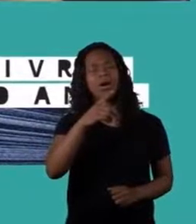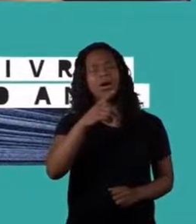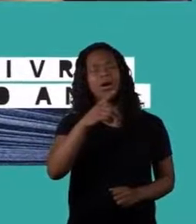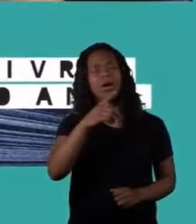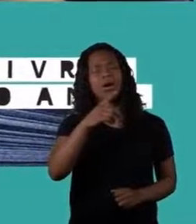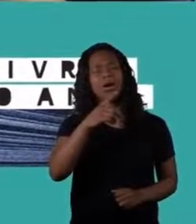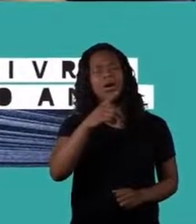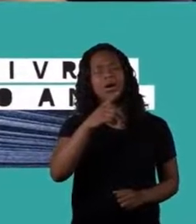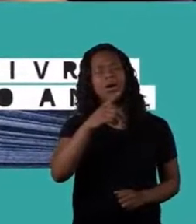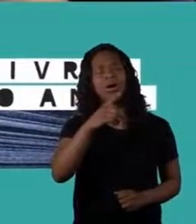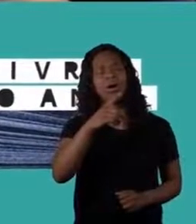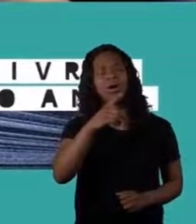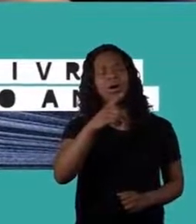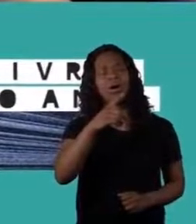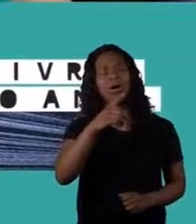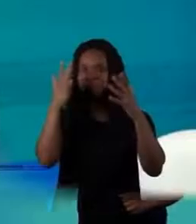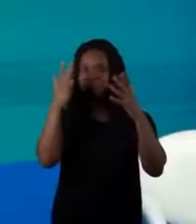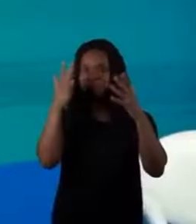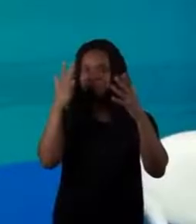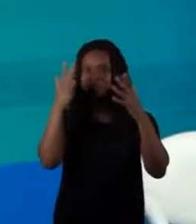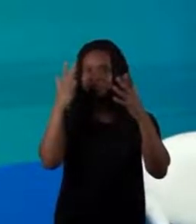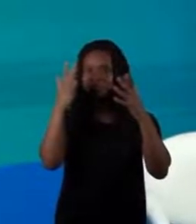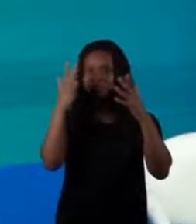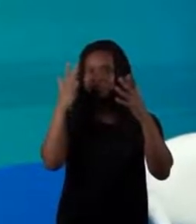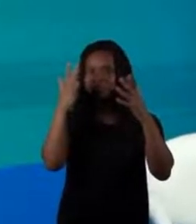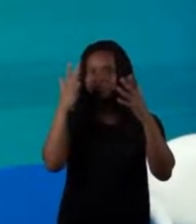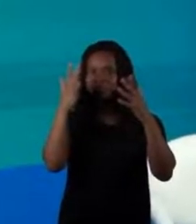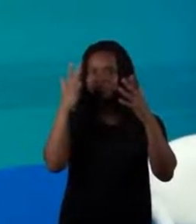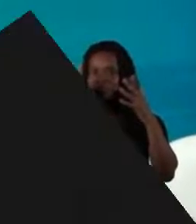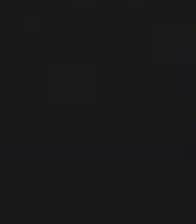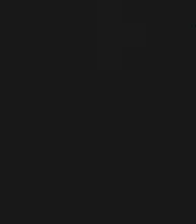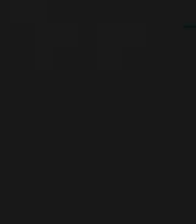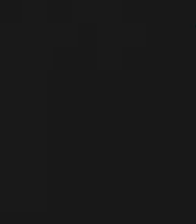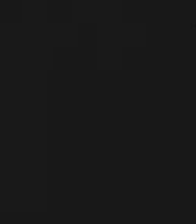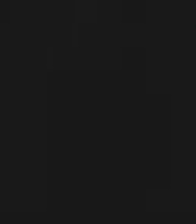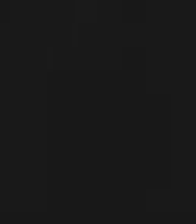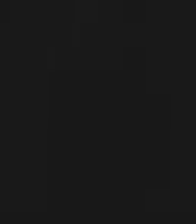como personalidade do ano foi Ignácio de Loyola Brandão.Se inscreva para acompanhar